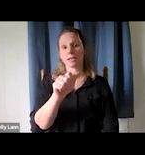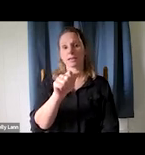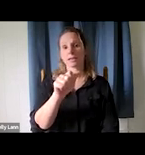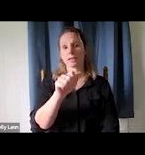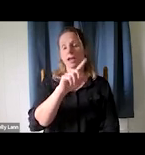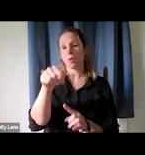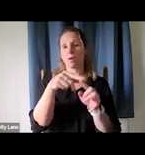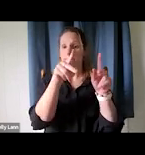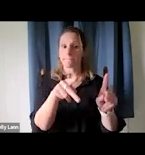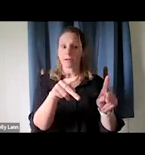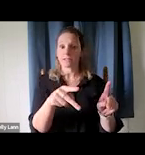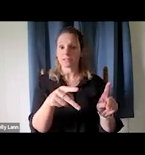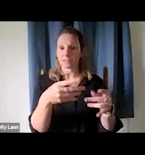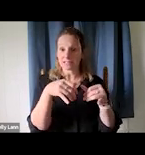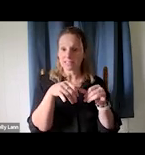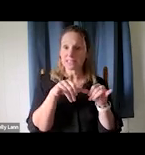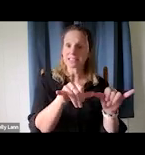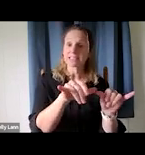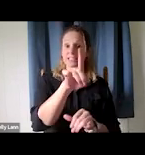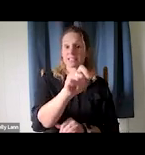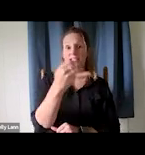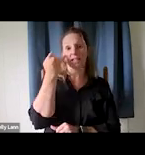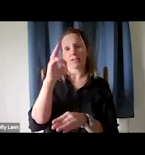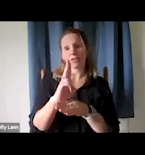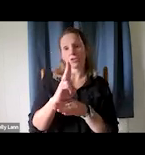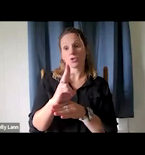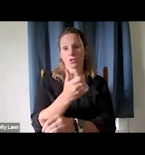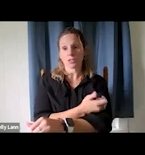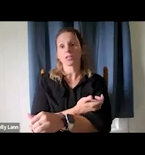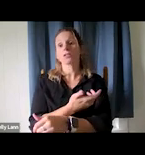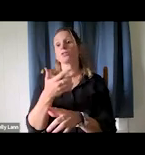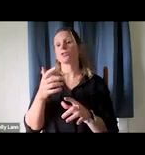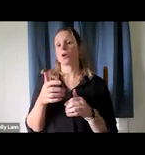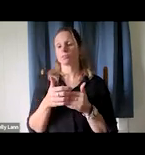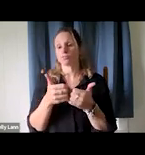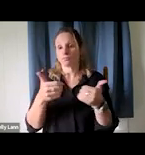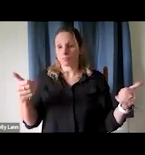seguiría estando incapacitado si no consumiera la sustancia. Así que si eliminamos el uso de sustancia de la ecuación,